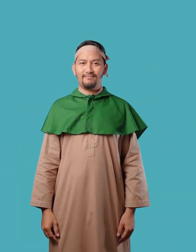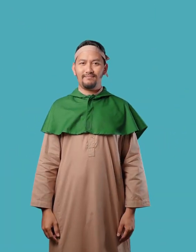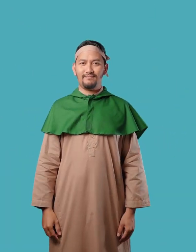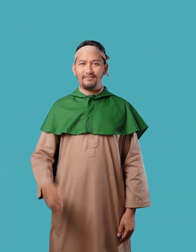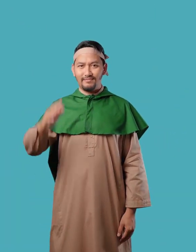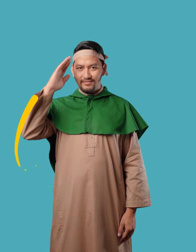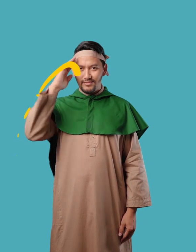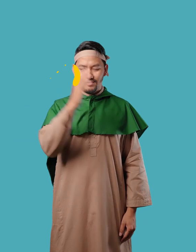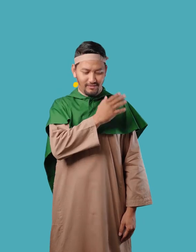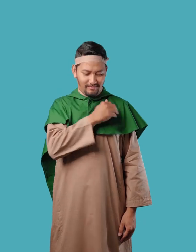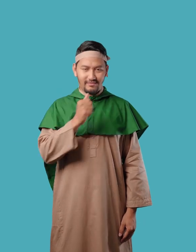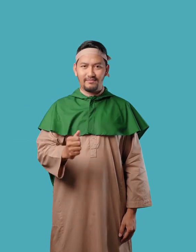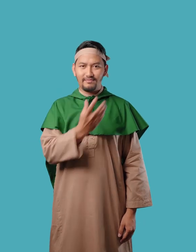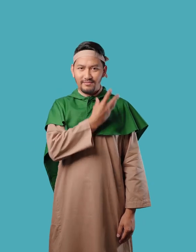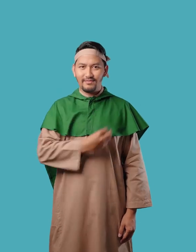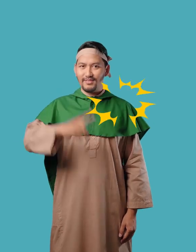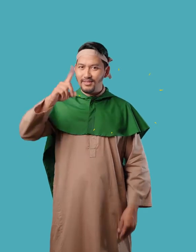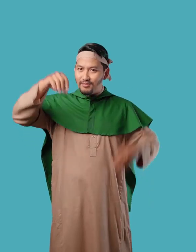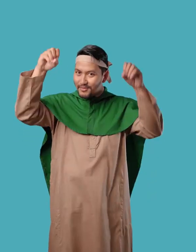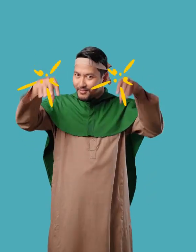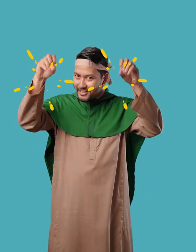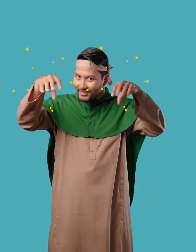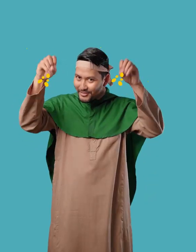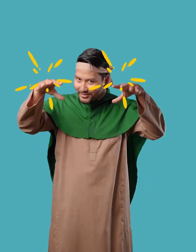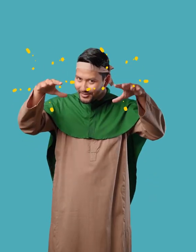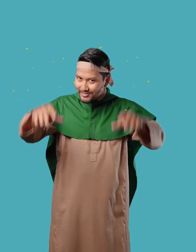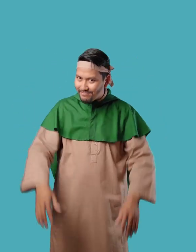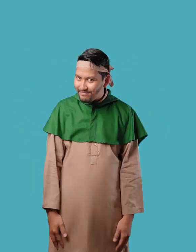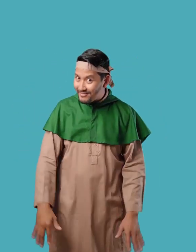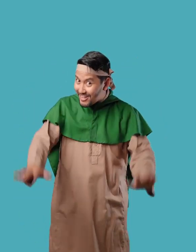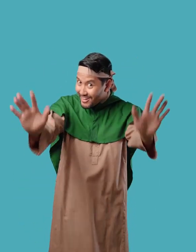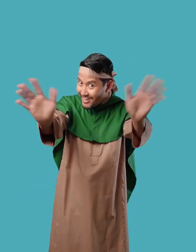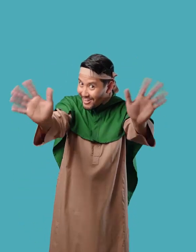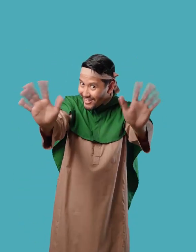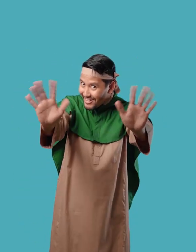Wassalamualaikum warohmatullahi wabarakatuh Sampai Jumpa